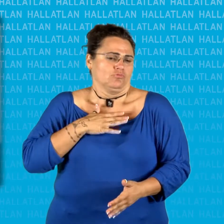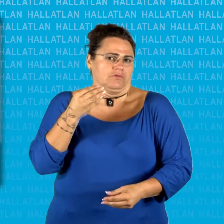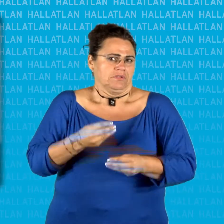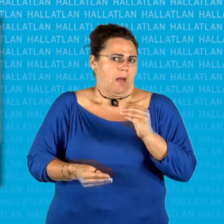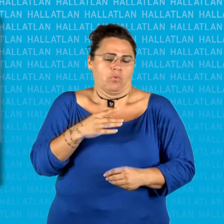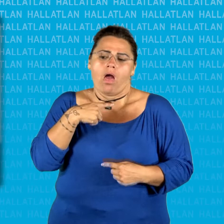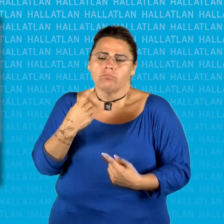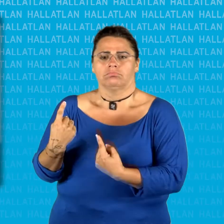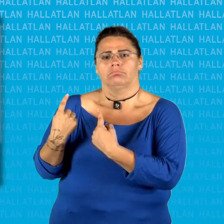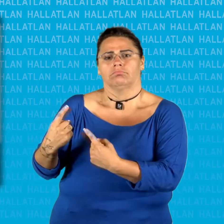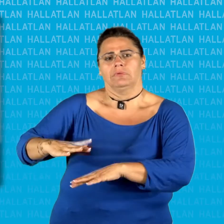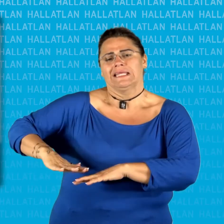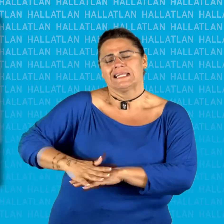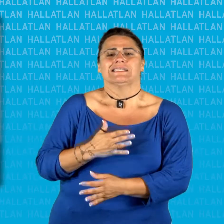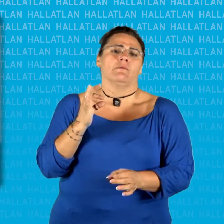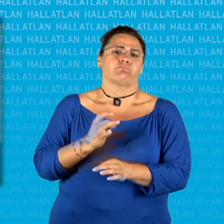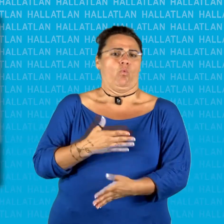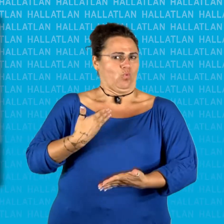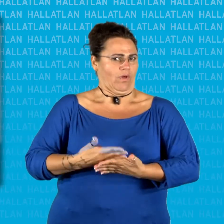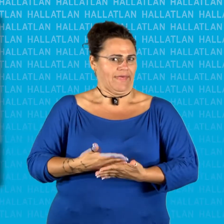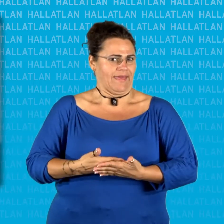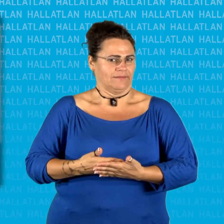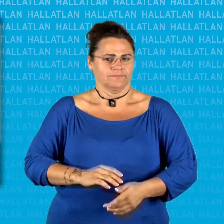akkor ez nem jelent számunkra problémát, amíg ő boldog - nyilatkozta a zseni apukája.